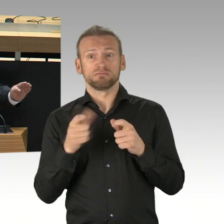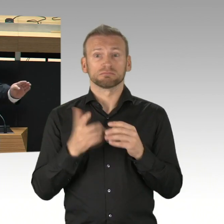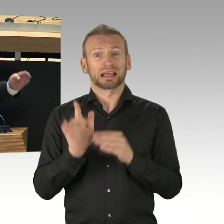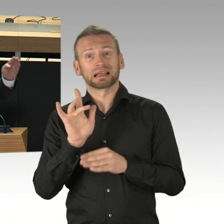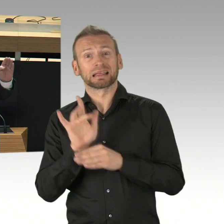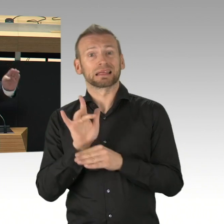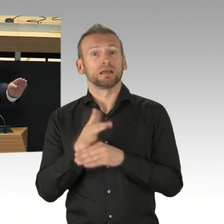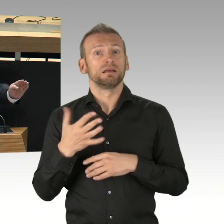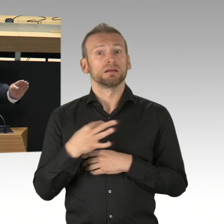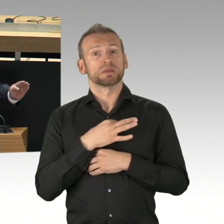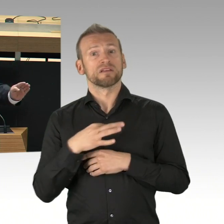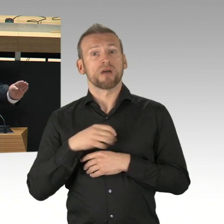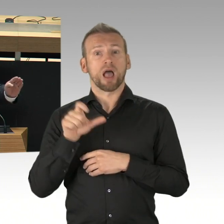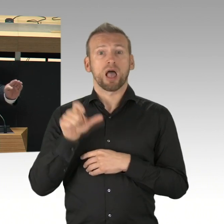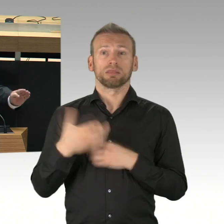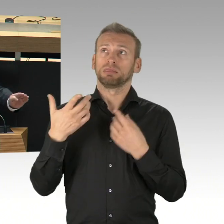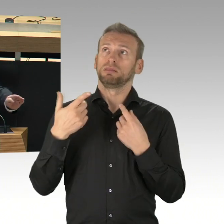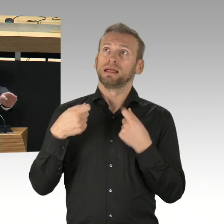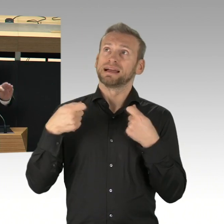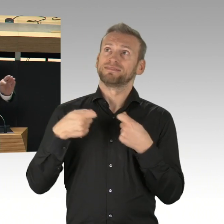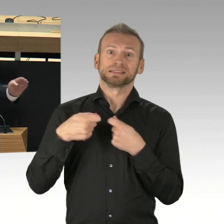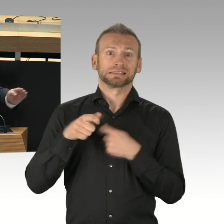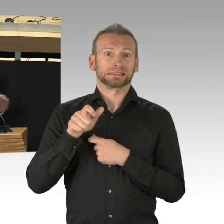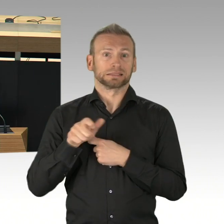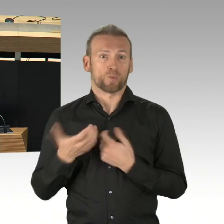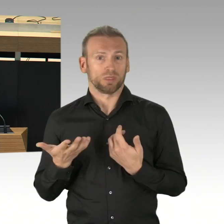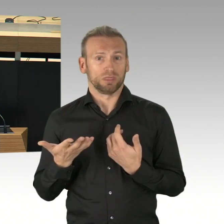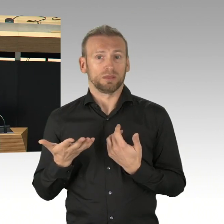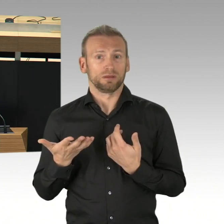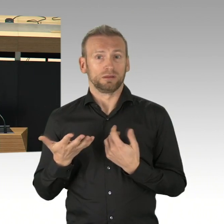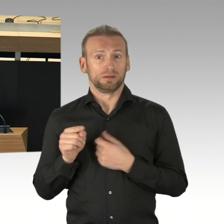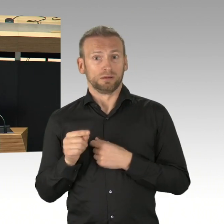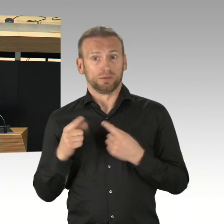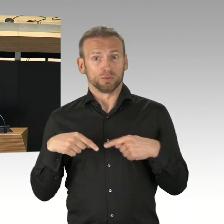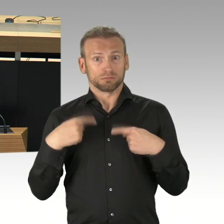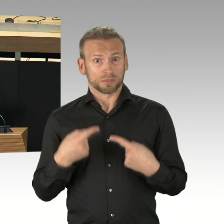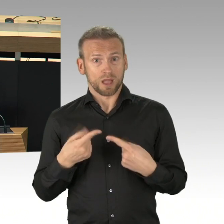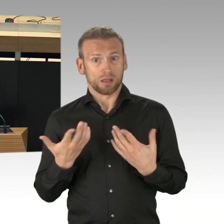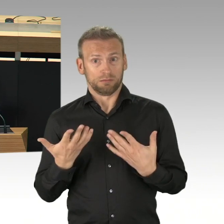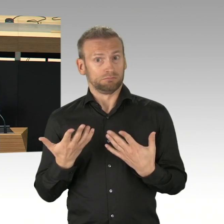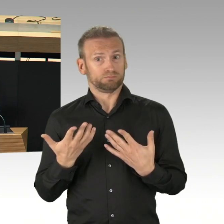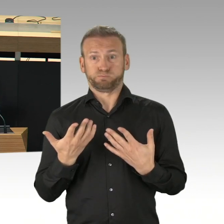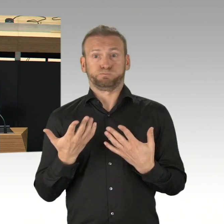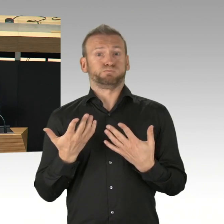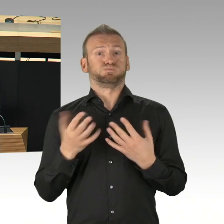das Chaos im Markt ist von den Vermietern verursacht und deswegen müssen wir die enteignen. Das ist Ihre Strategie und ich hoffe,